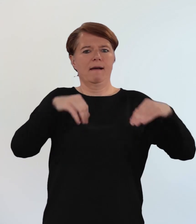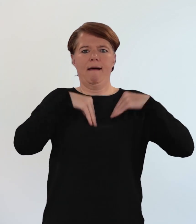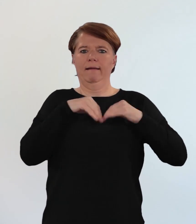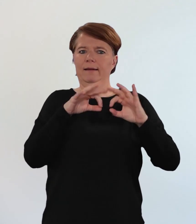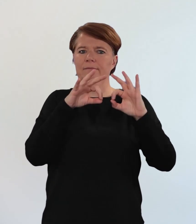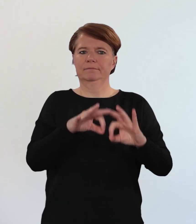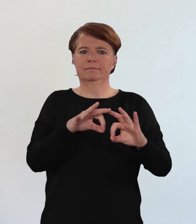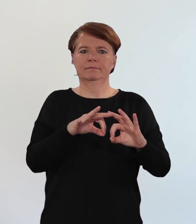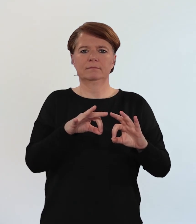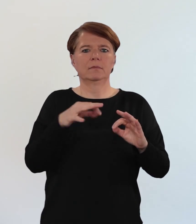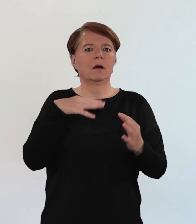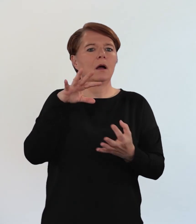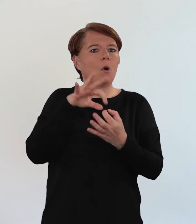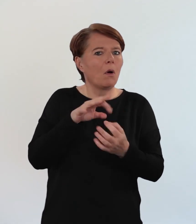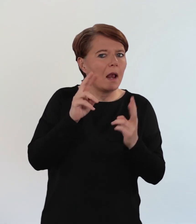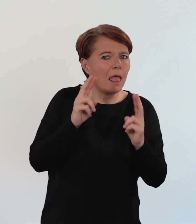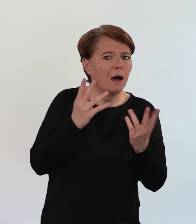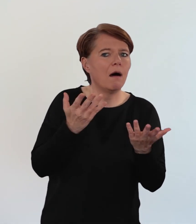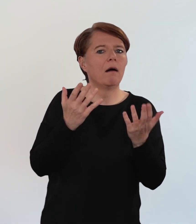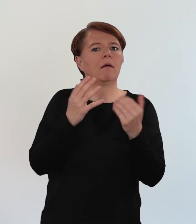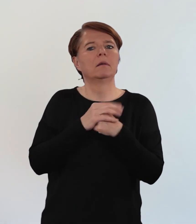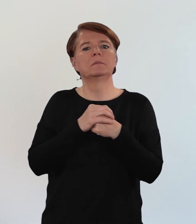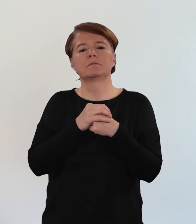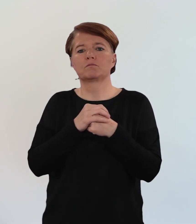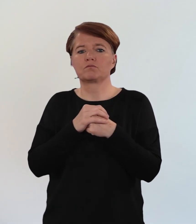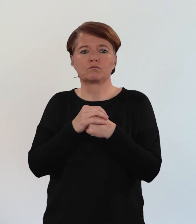einfach Yogalehrerin zu sein oder auch geschweige denn